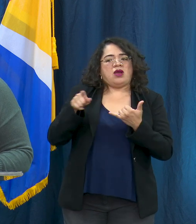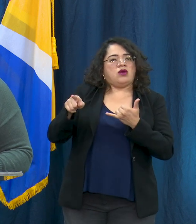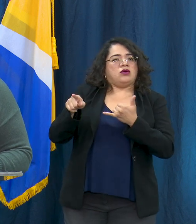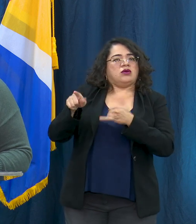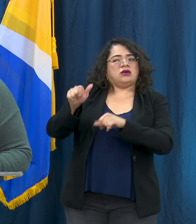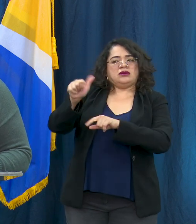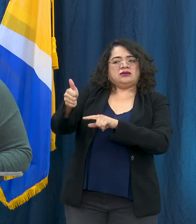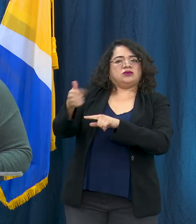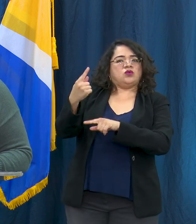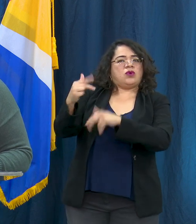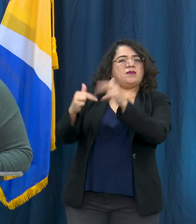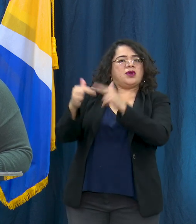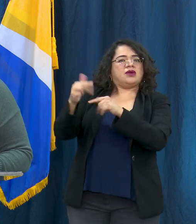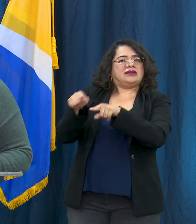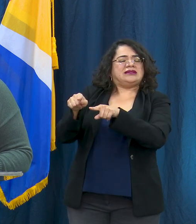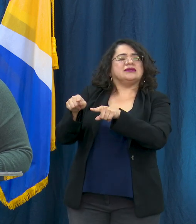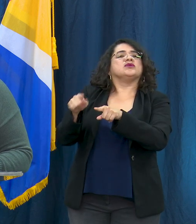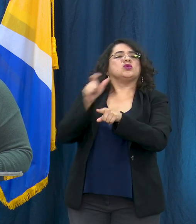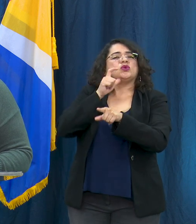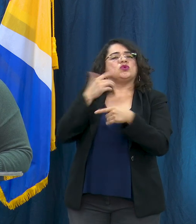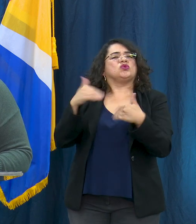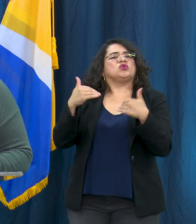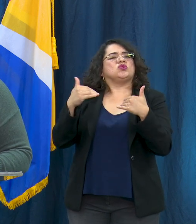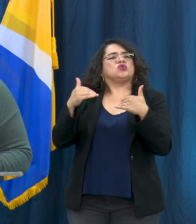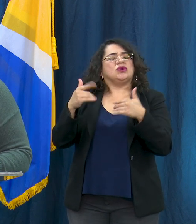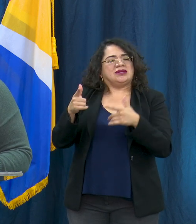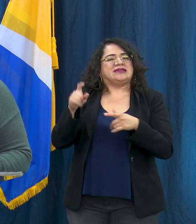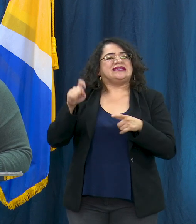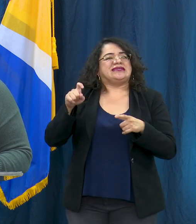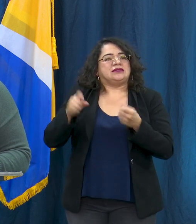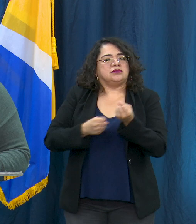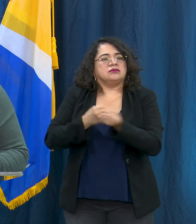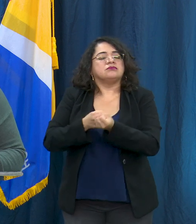Lomas necesitan Durant a estos Krissy's de salud pública recuerden tambien que